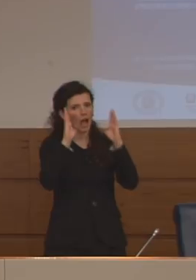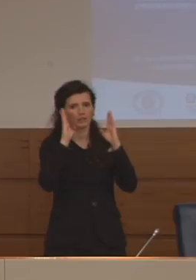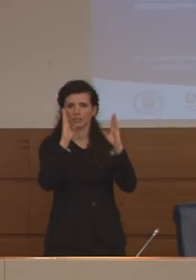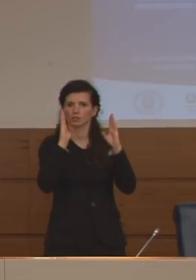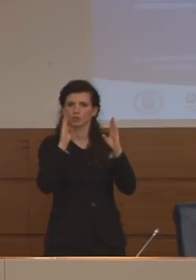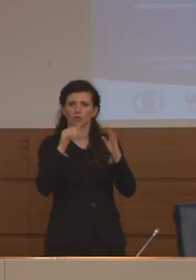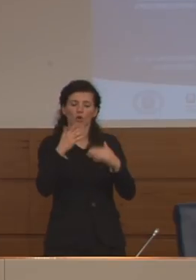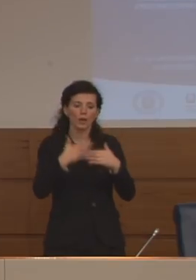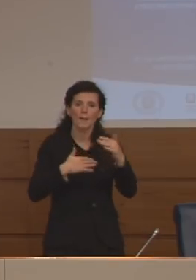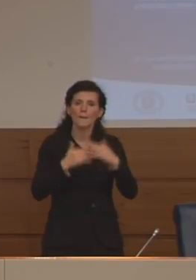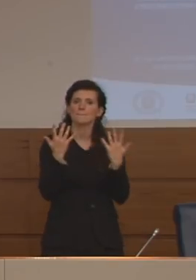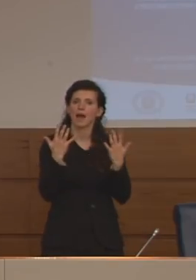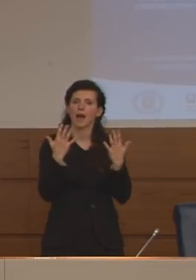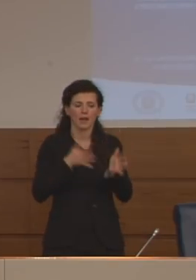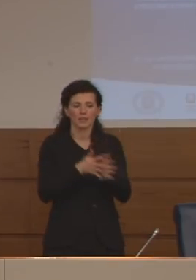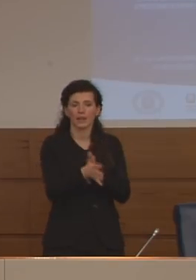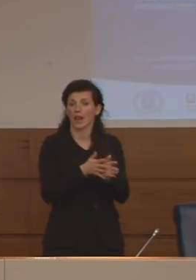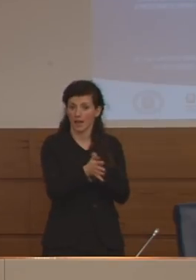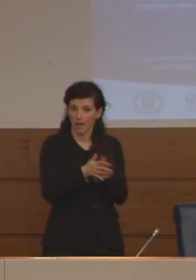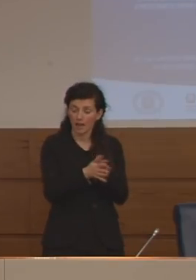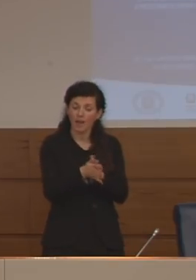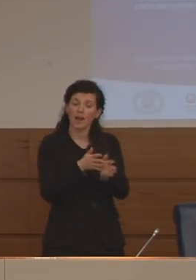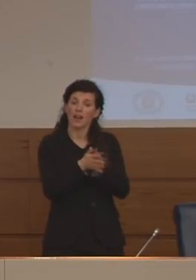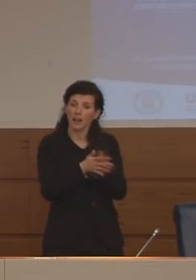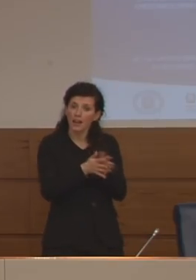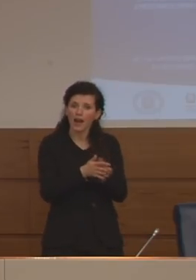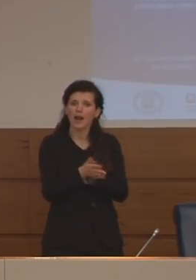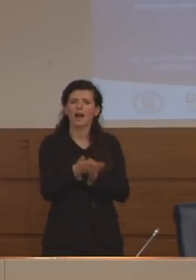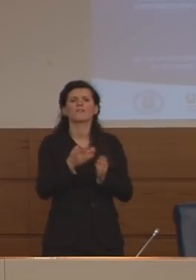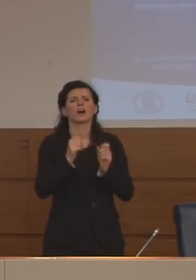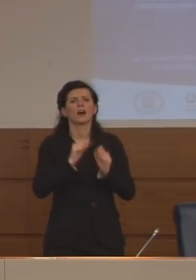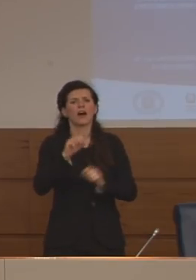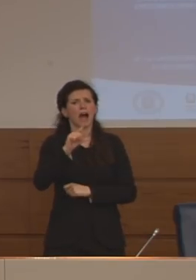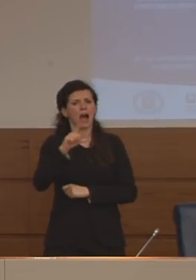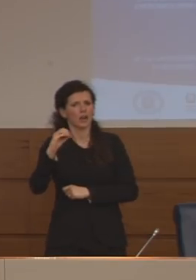delle mani con l'uso delle soluzioni idroalcoliche, lavaggio delle